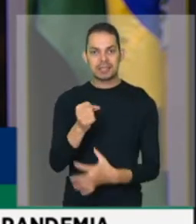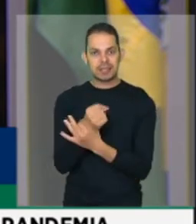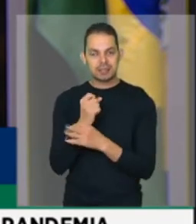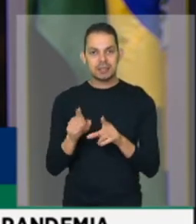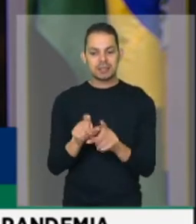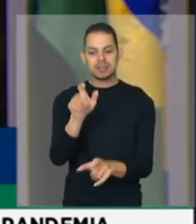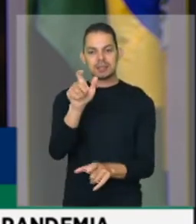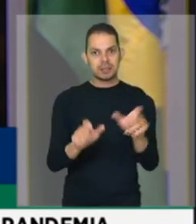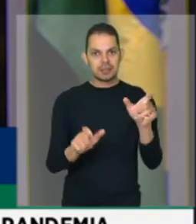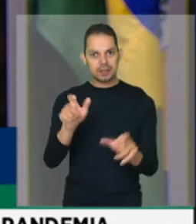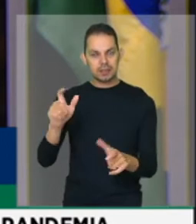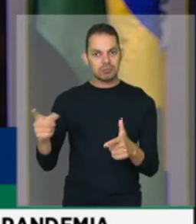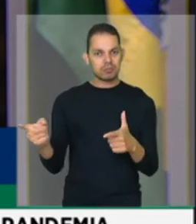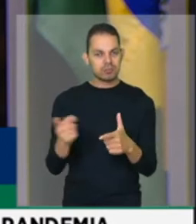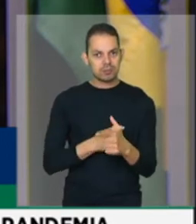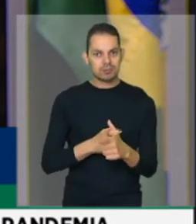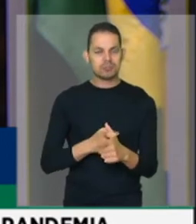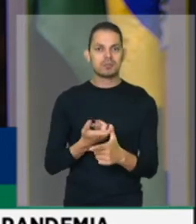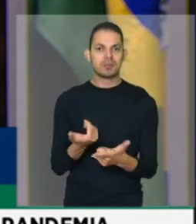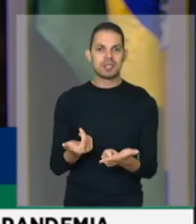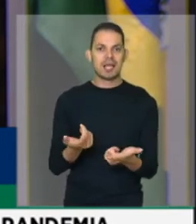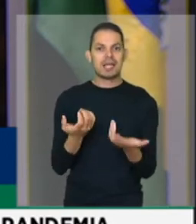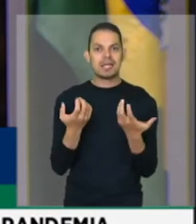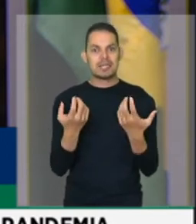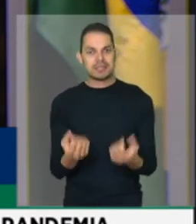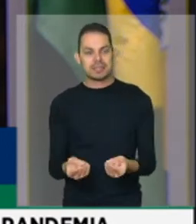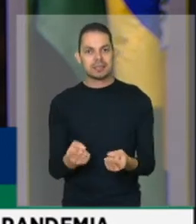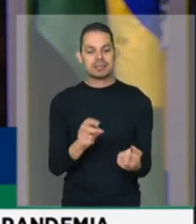DOS DEVEDORES PARTICIPANTES DOS PARÂMETROS PARA A ACEITAÇÃO DA TRANSAÇÃO OU MENSURAÇÃO DO GRAU DE